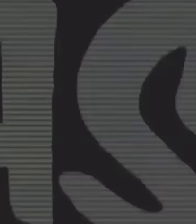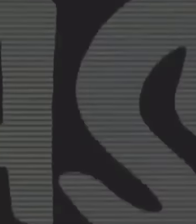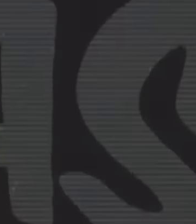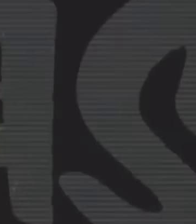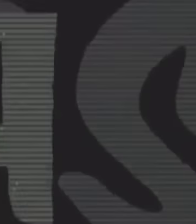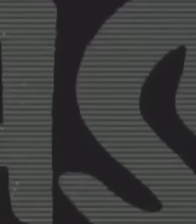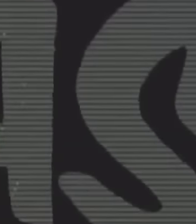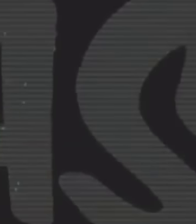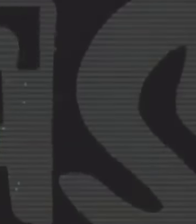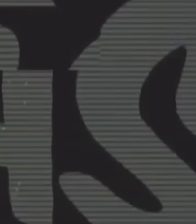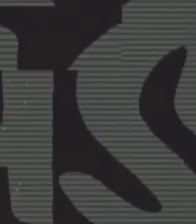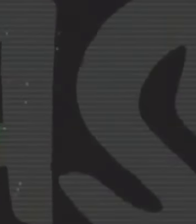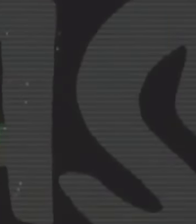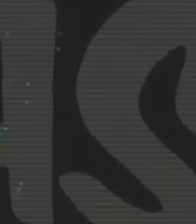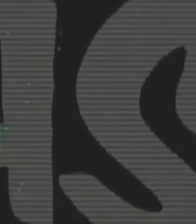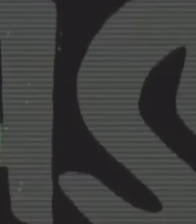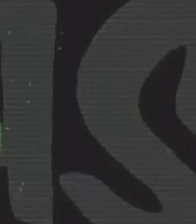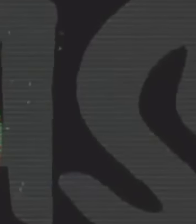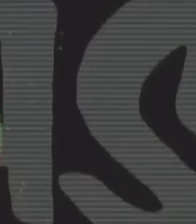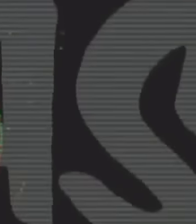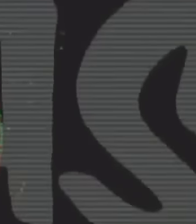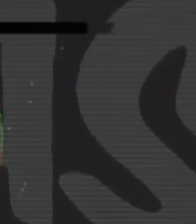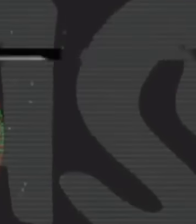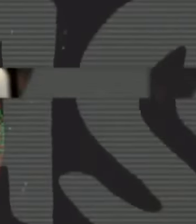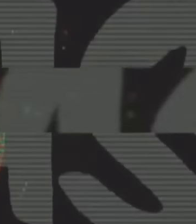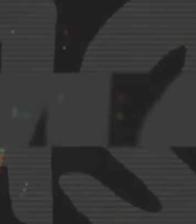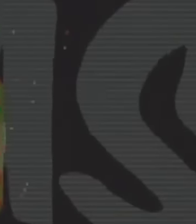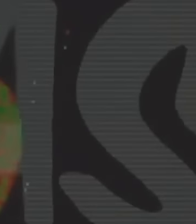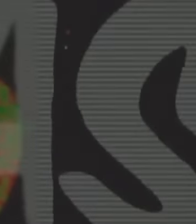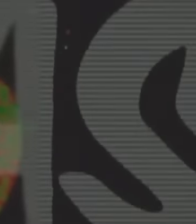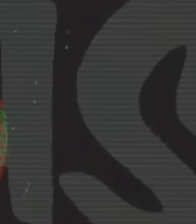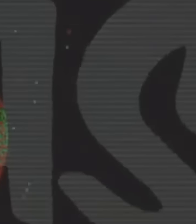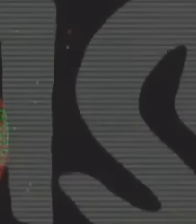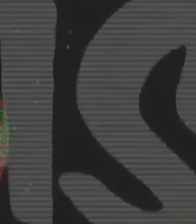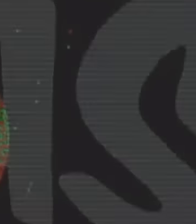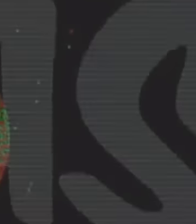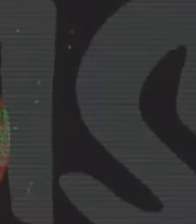inició una campaña digital y mediática para usar la tragedia con fines políticos, con el uso de